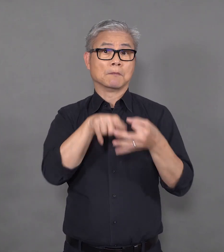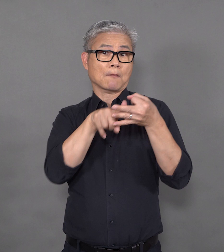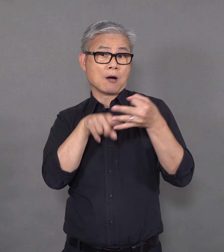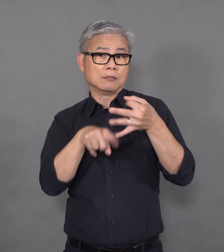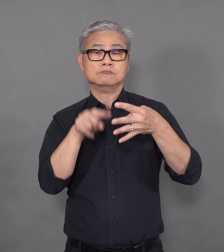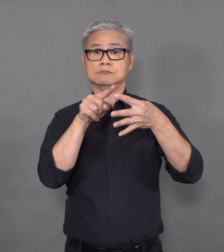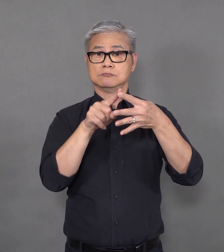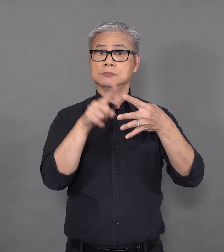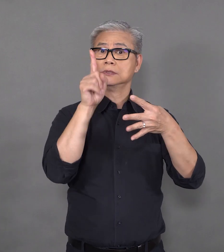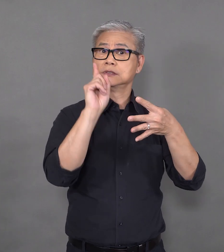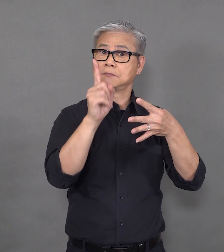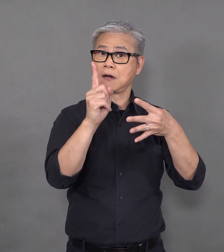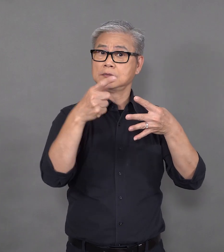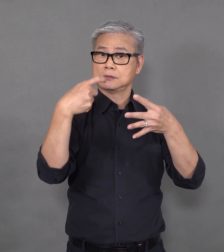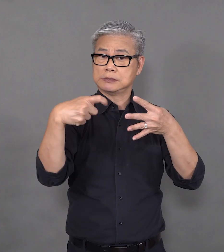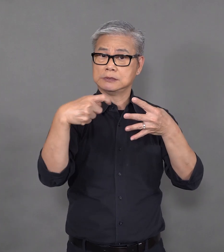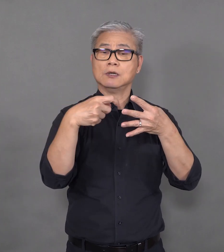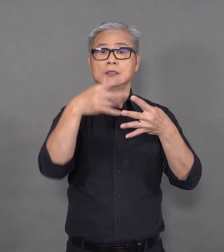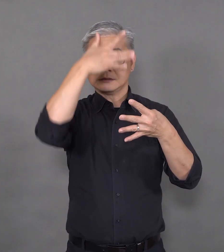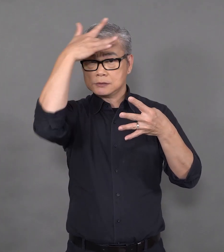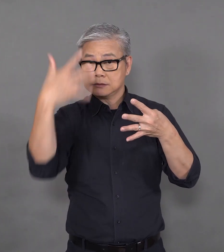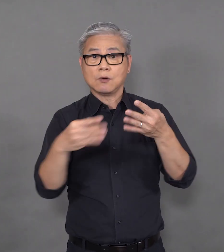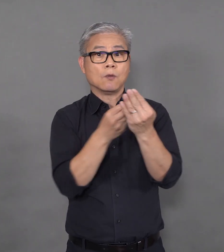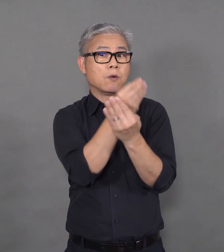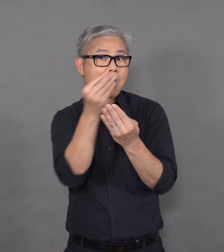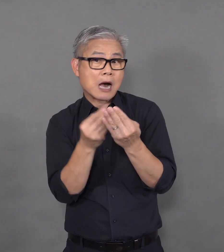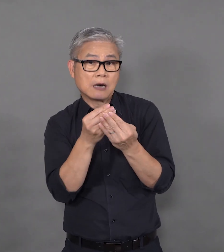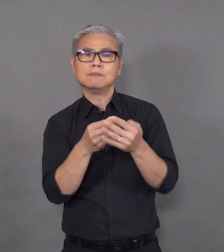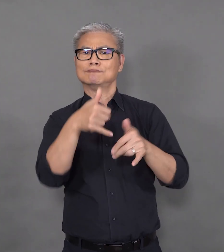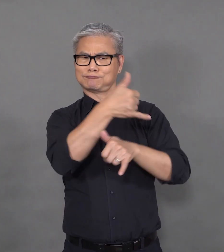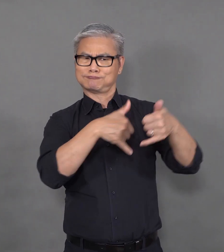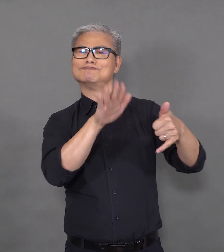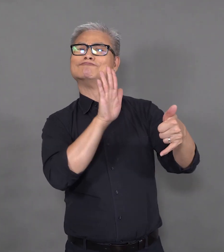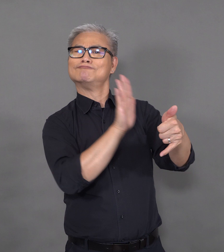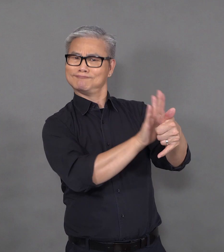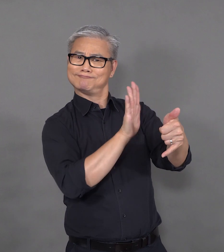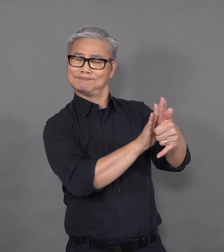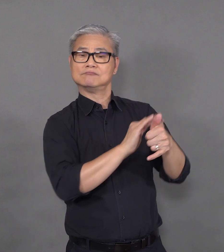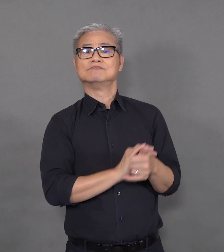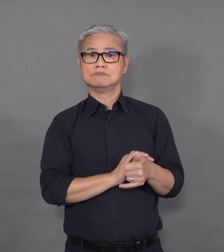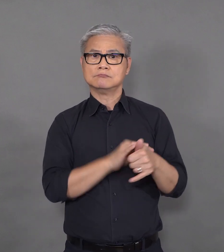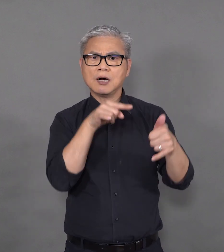百元夏畫親身演繹